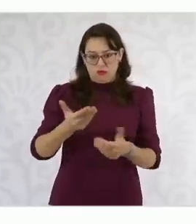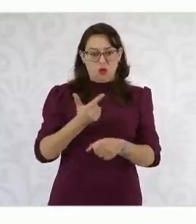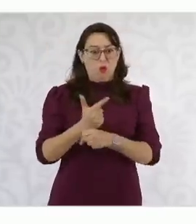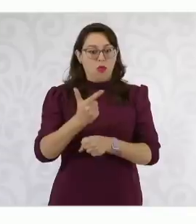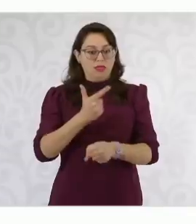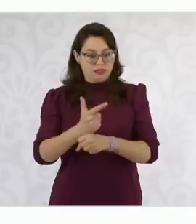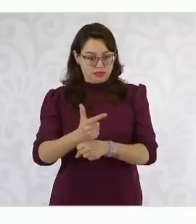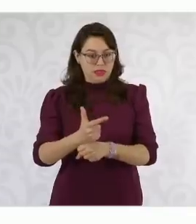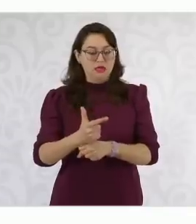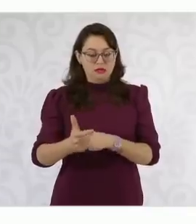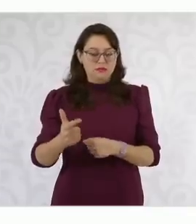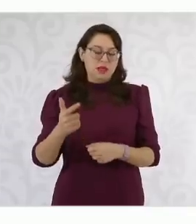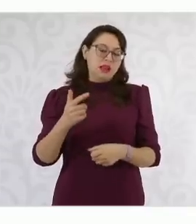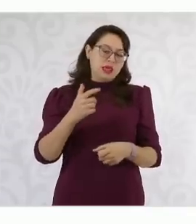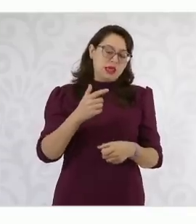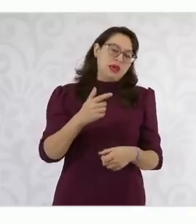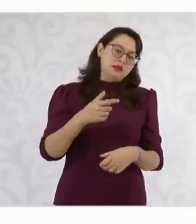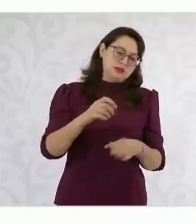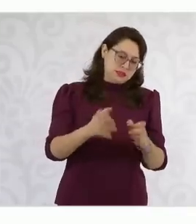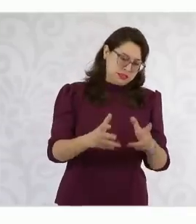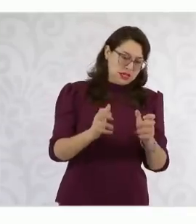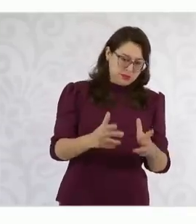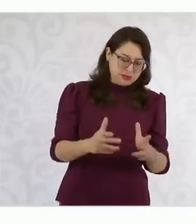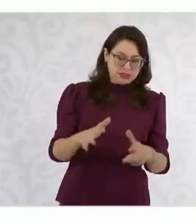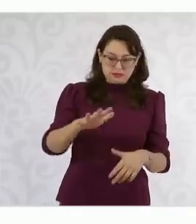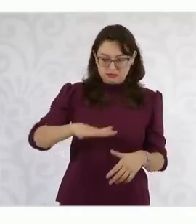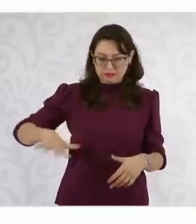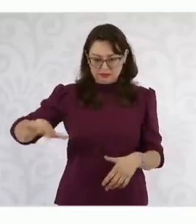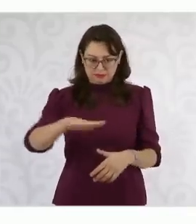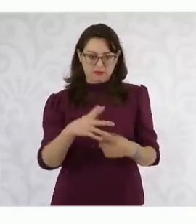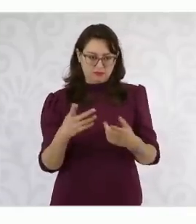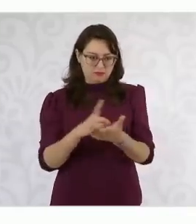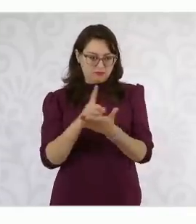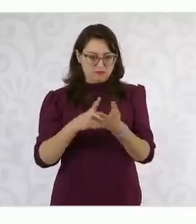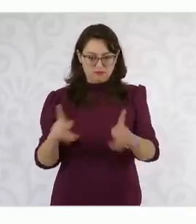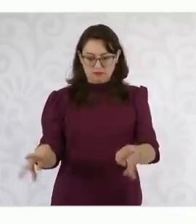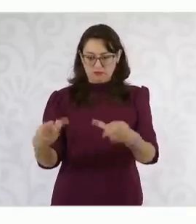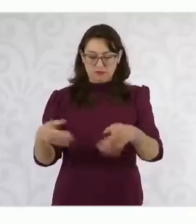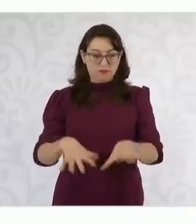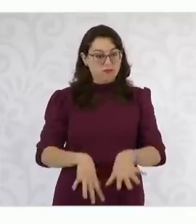frontera con México el detenido fue entregado a las autoridades malcas para cumplimentar una